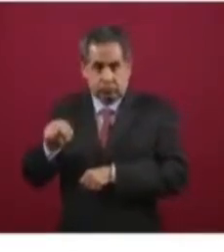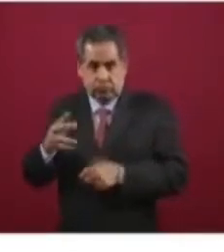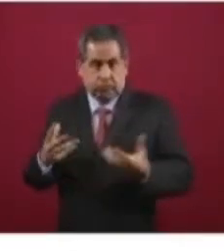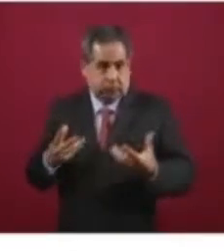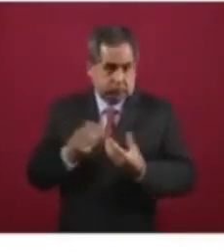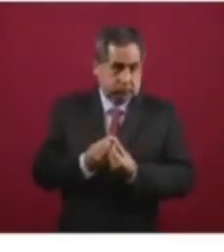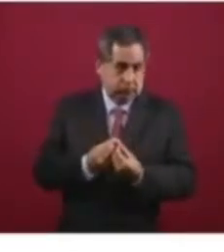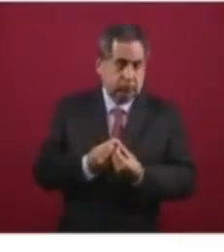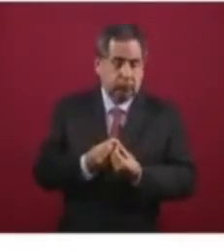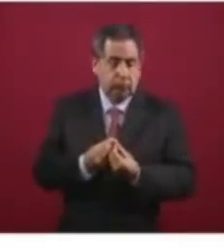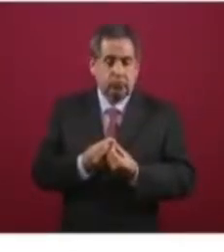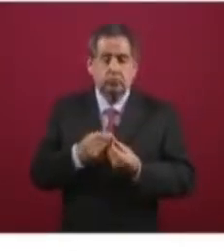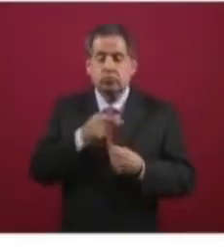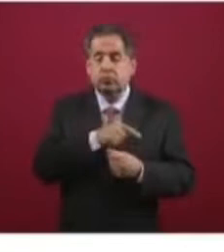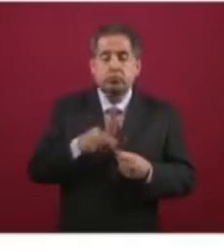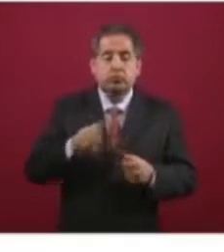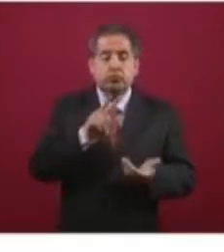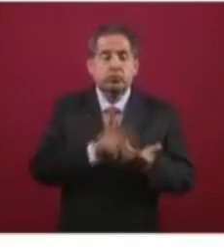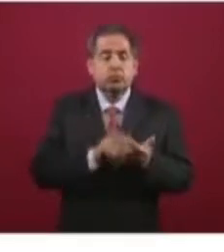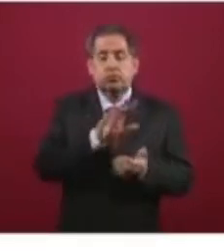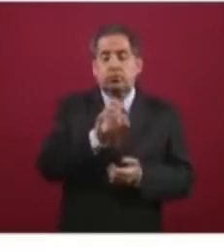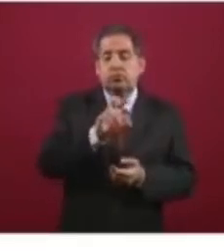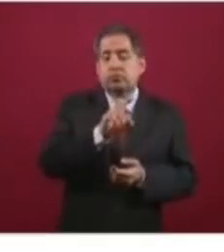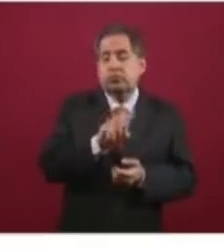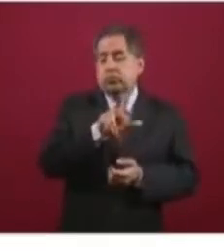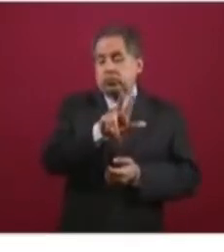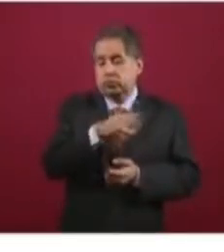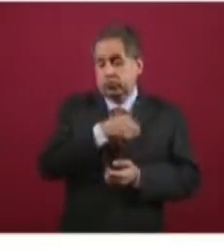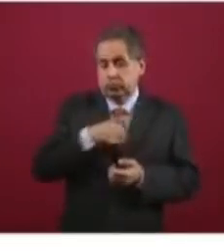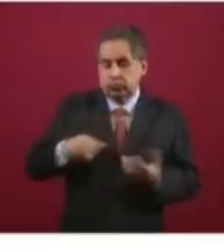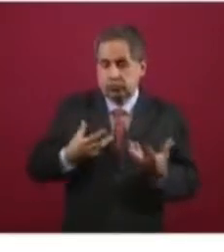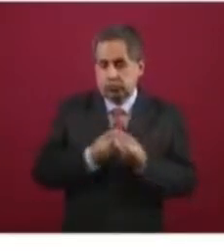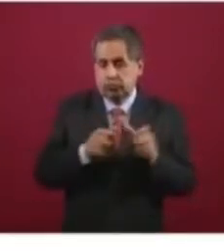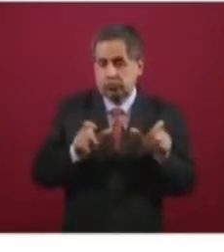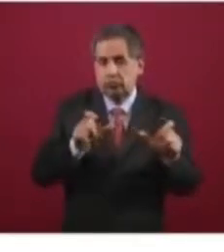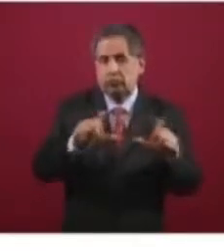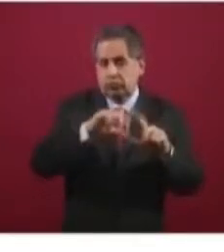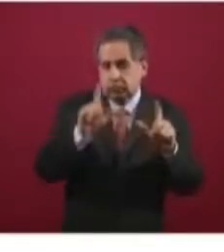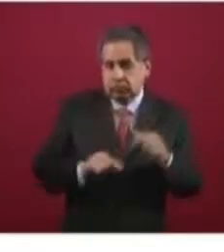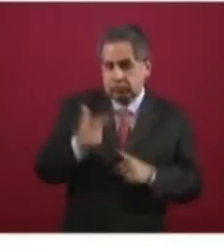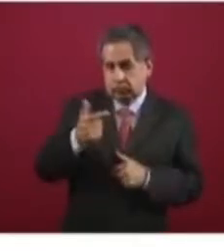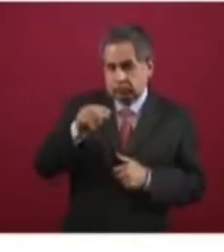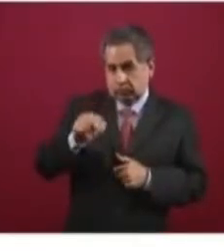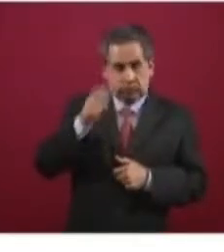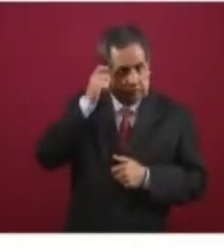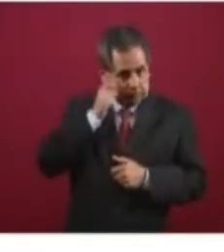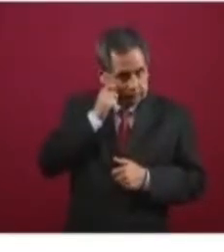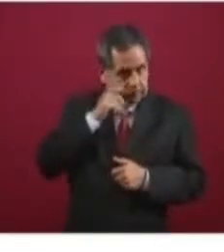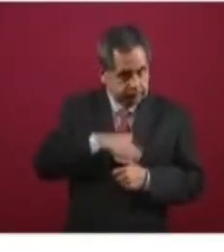para ser dos mil 538 integrantes de la Guardia Nacional en el estado de Guerrero, y a ello